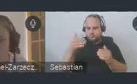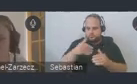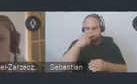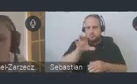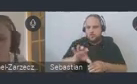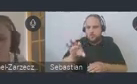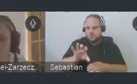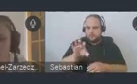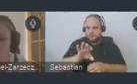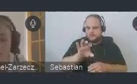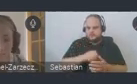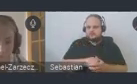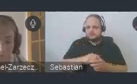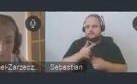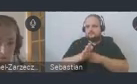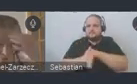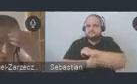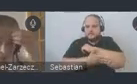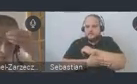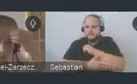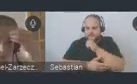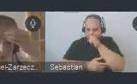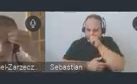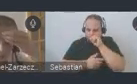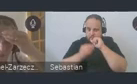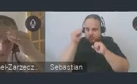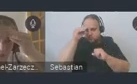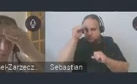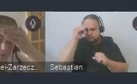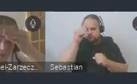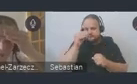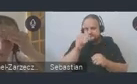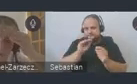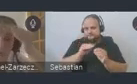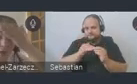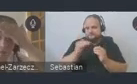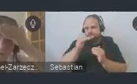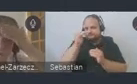bo ona wspiera naukę podstawowych kompetencji cyfrowych.